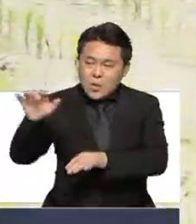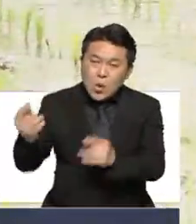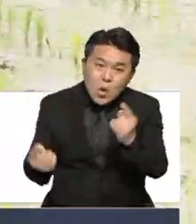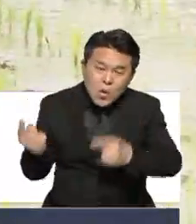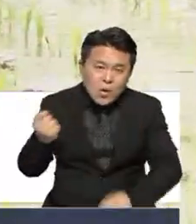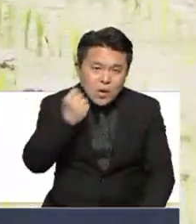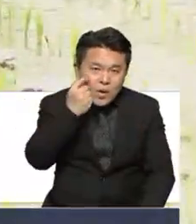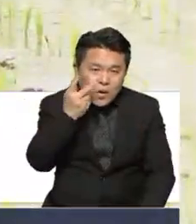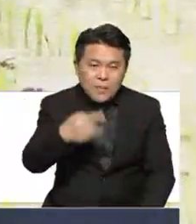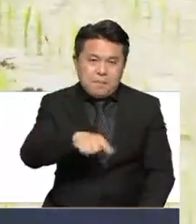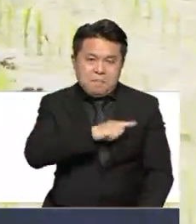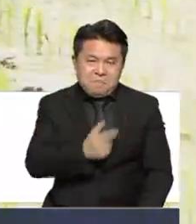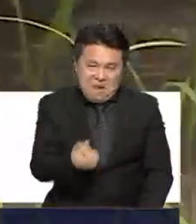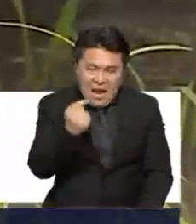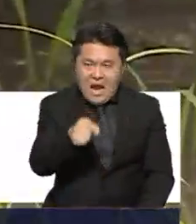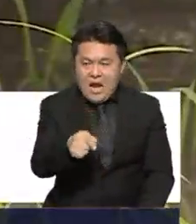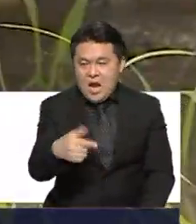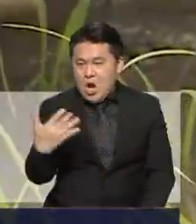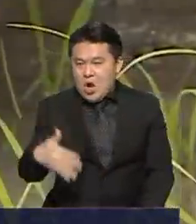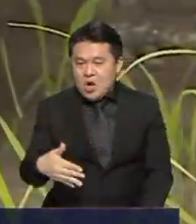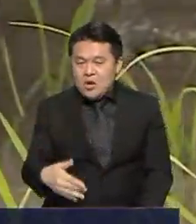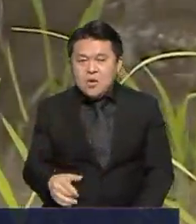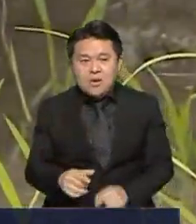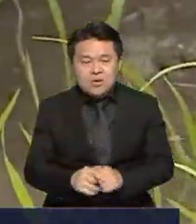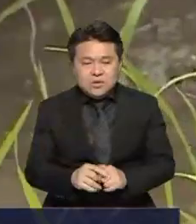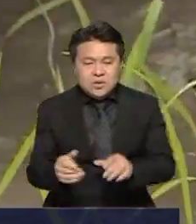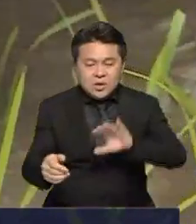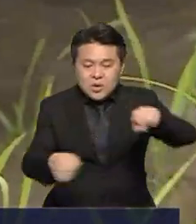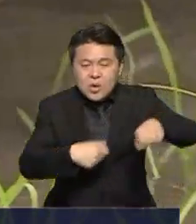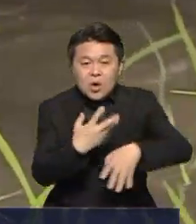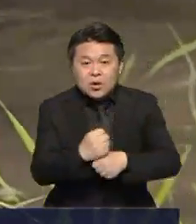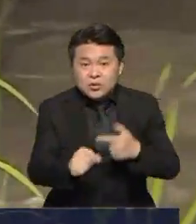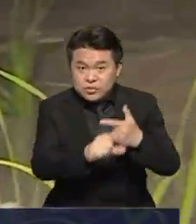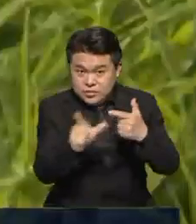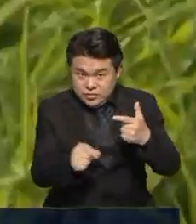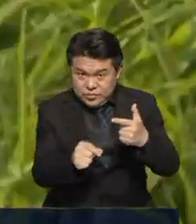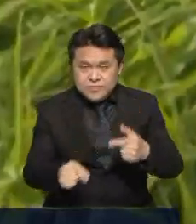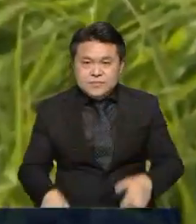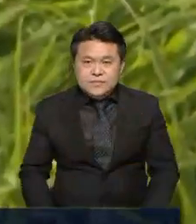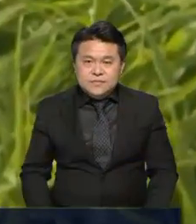이상 이른 것으로 월에 수확할 예정입니다. 지금까지 성남이었습니다.